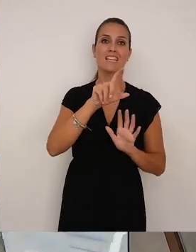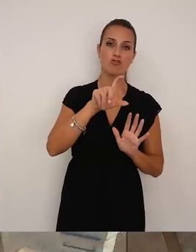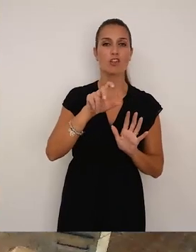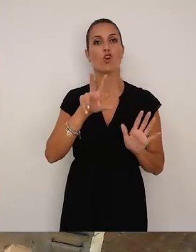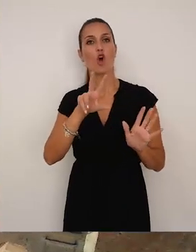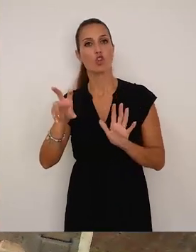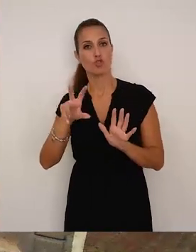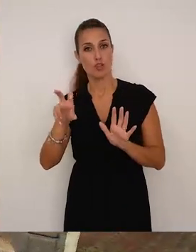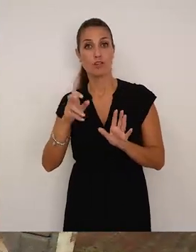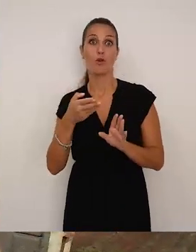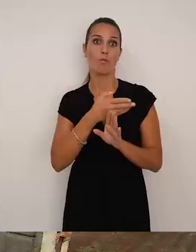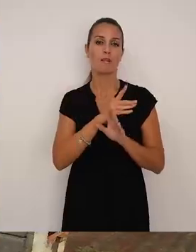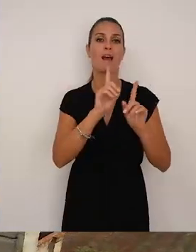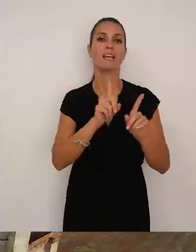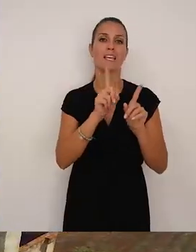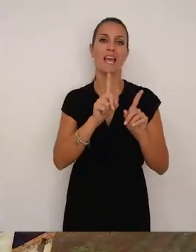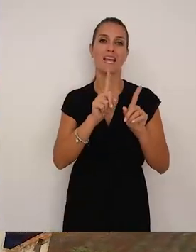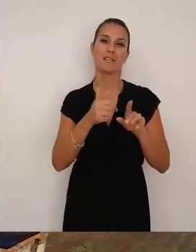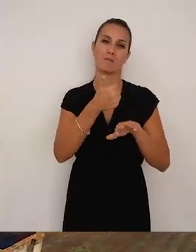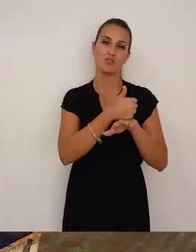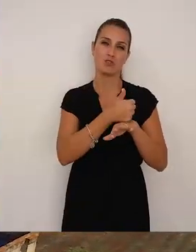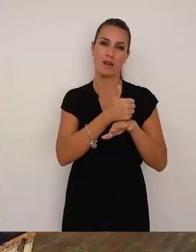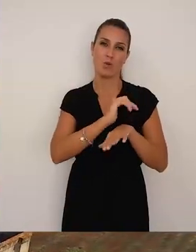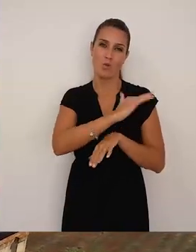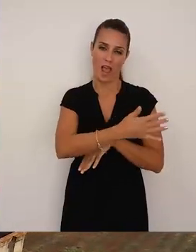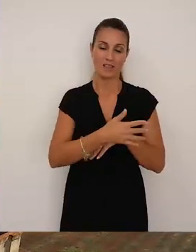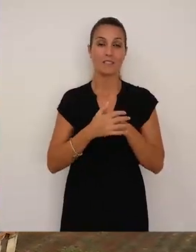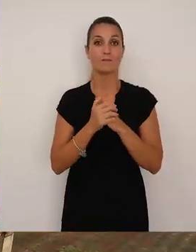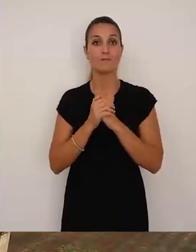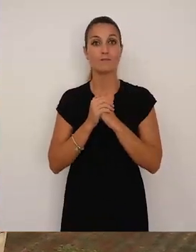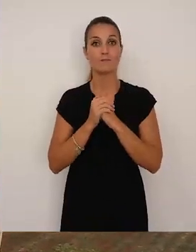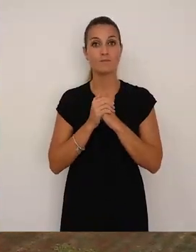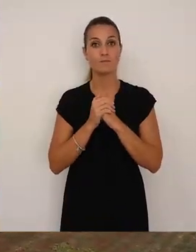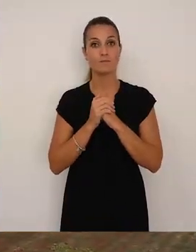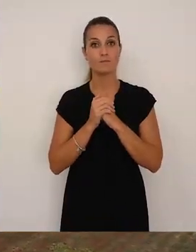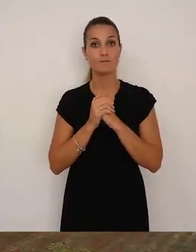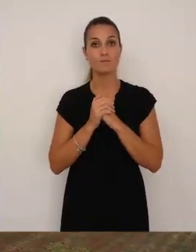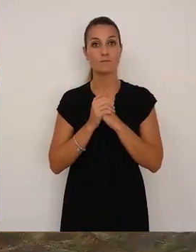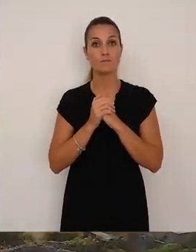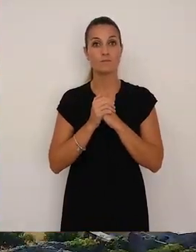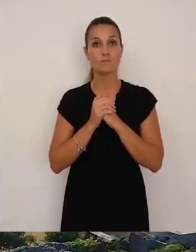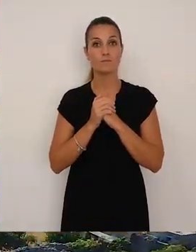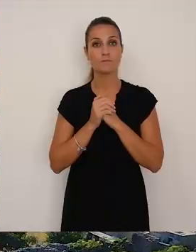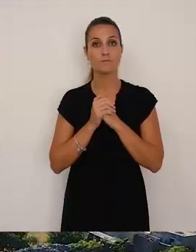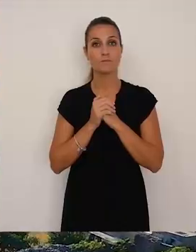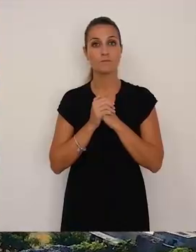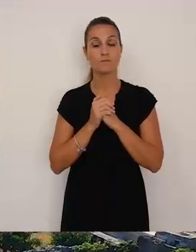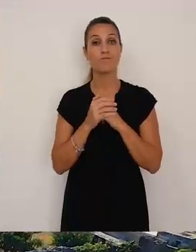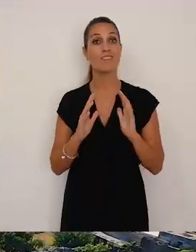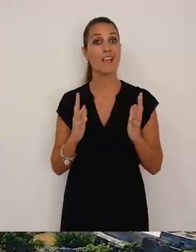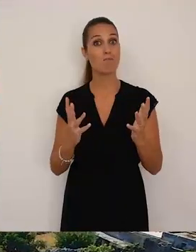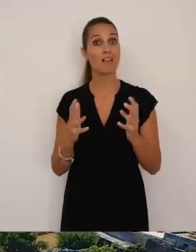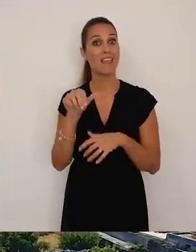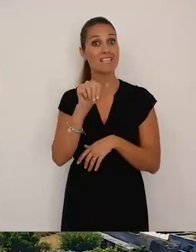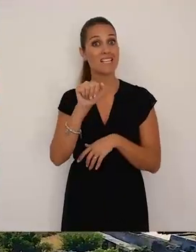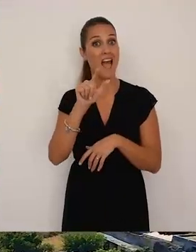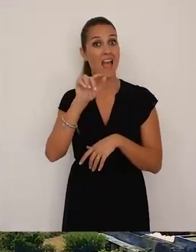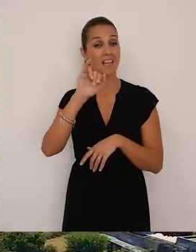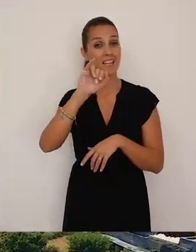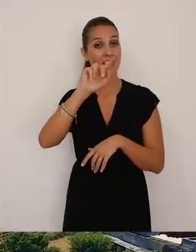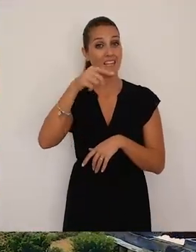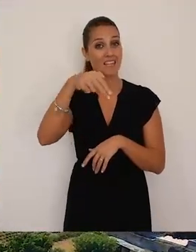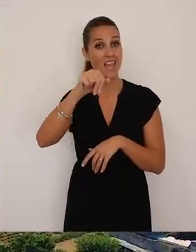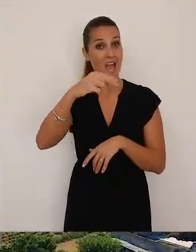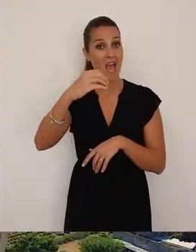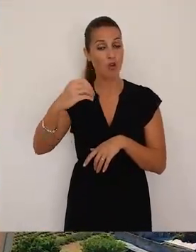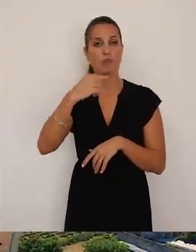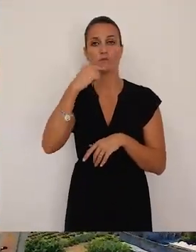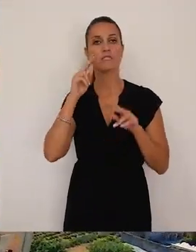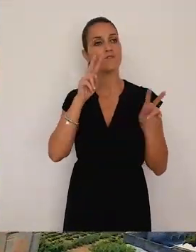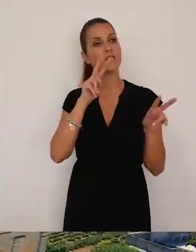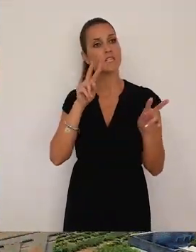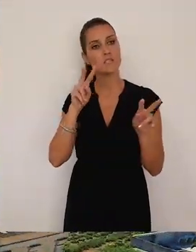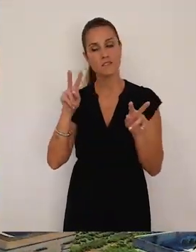sul sito dell’antica parrocchiale. La campagna di Salignano fa rivivere ai visitatori